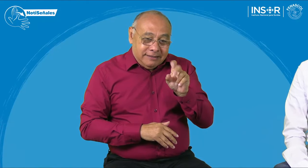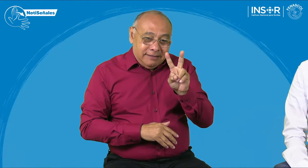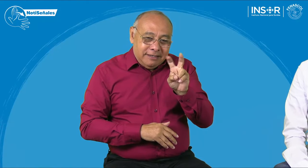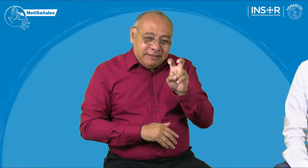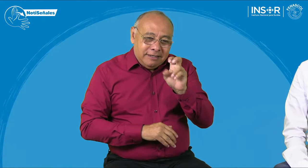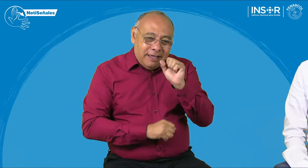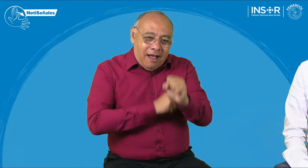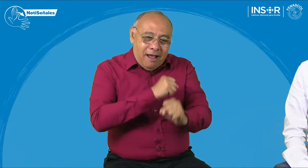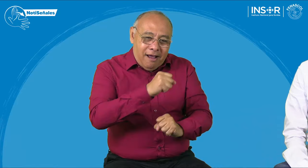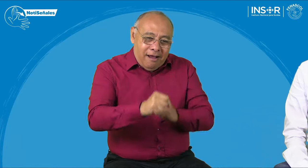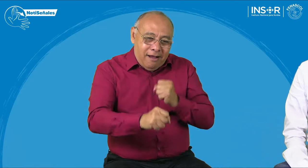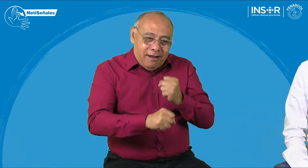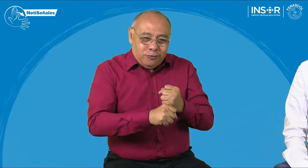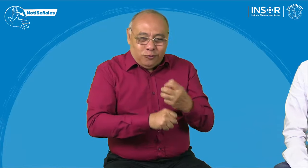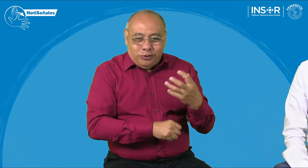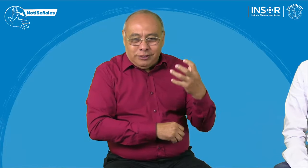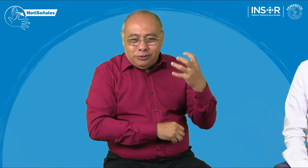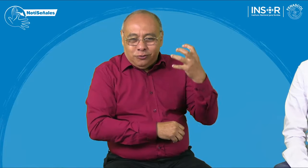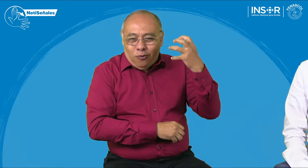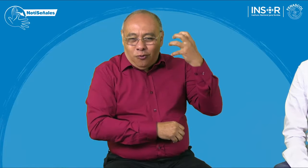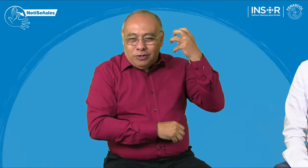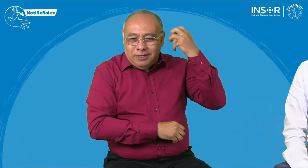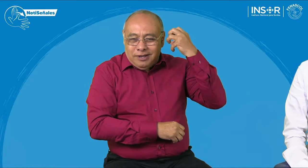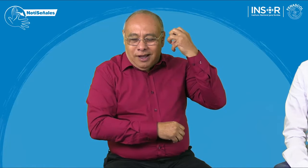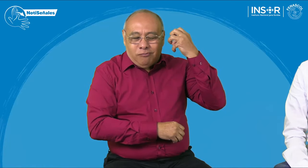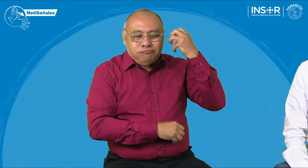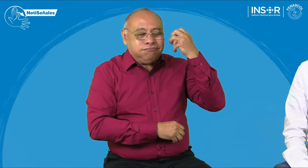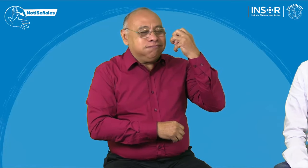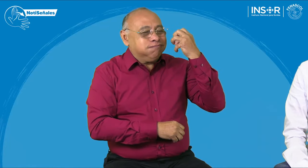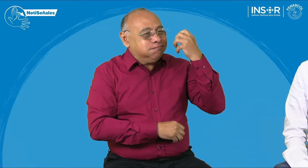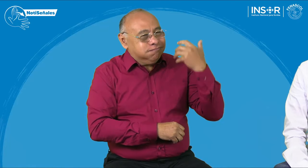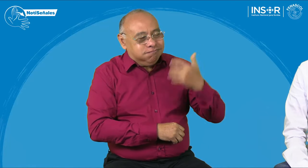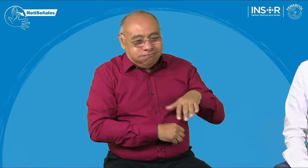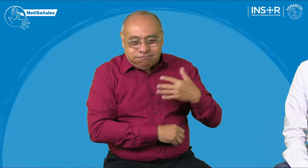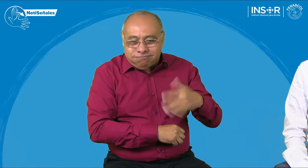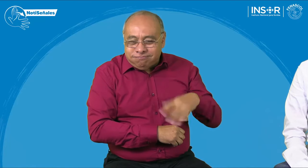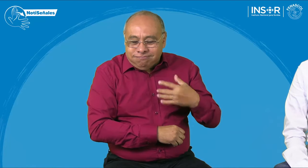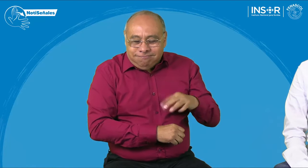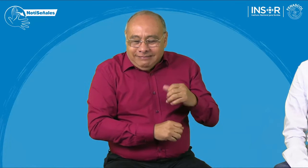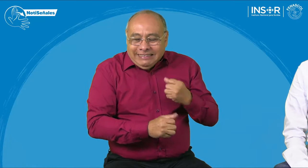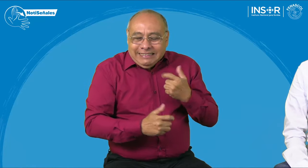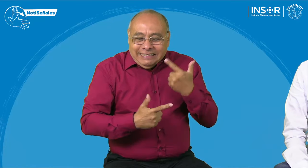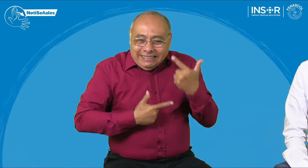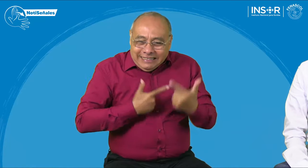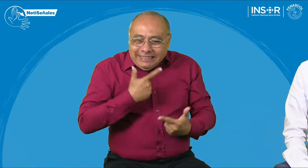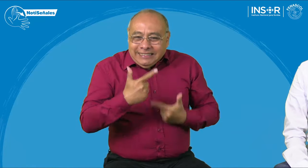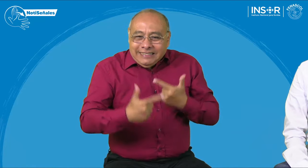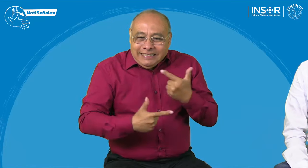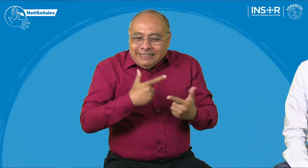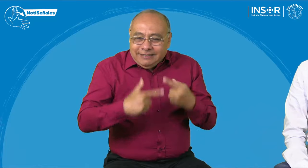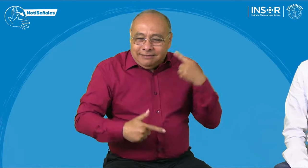mucha alegría contar con esta